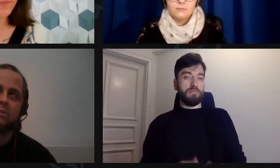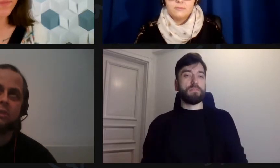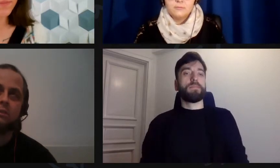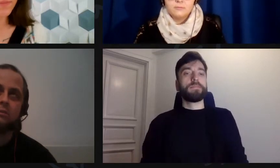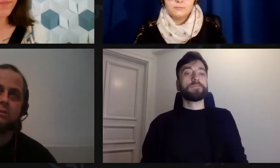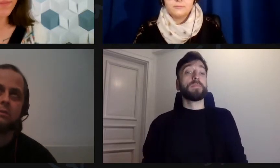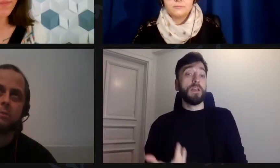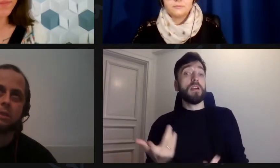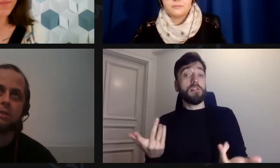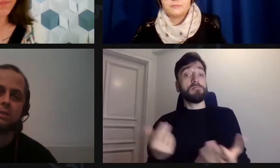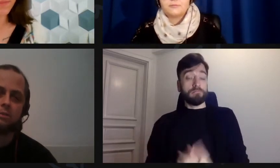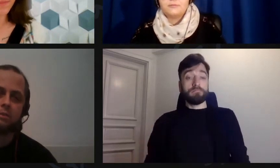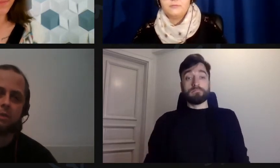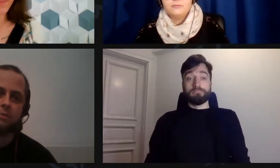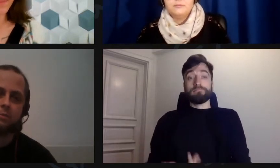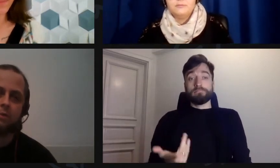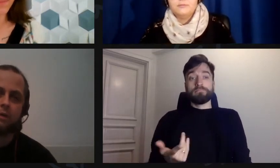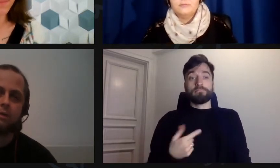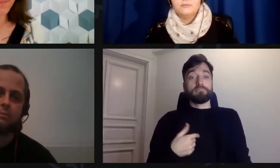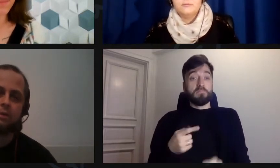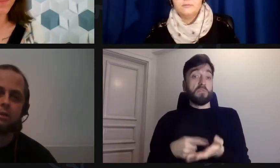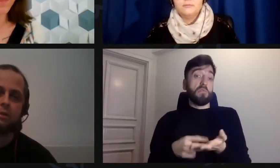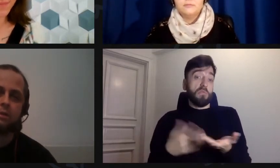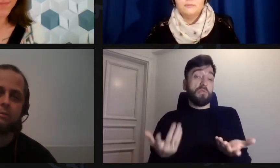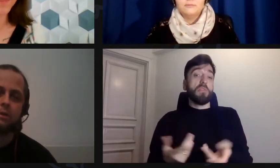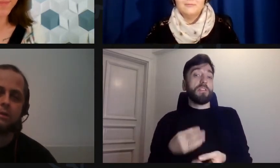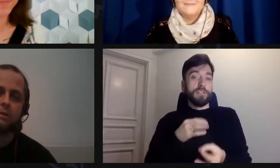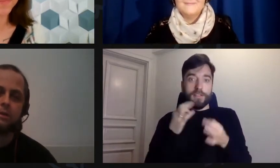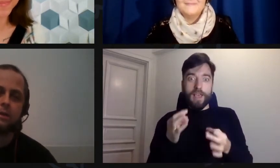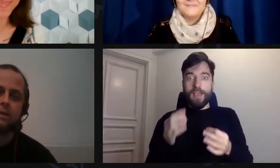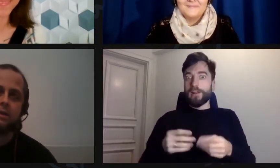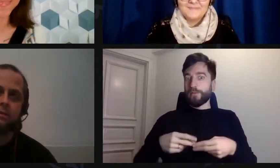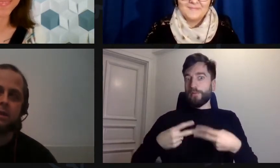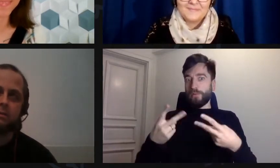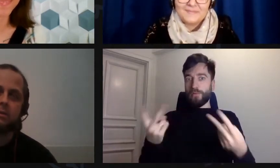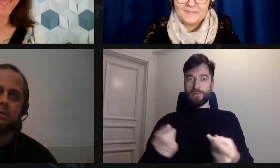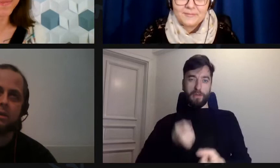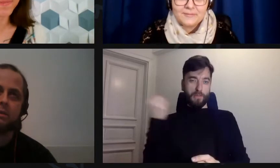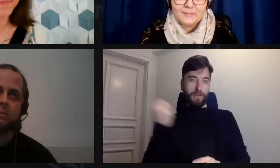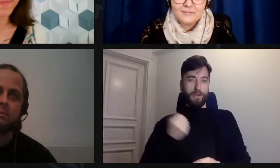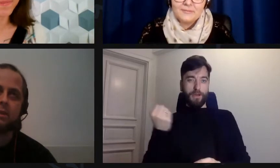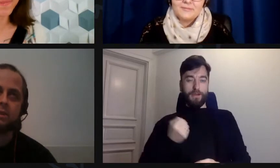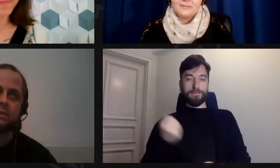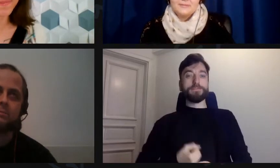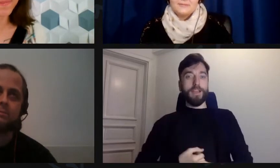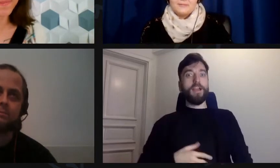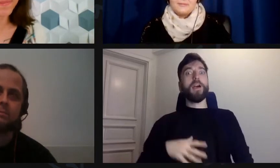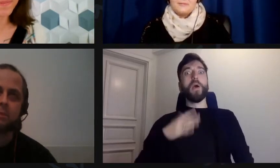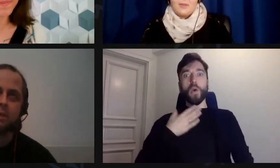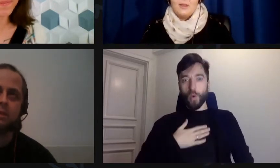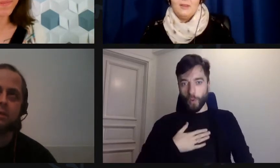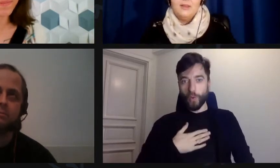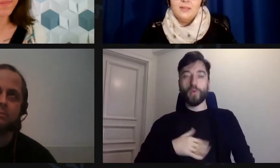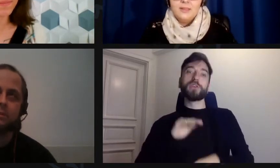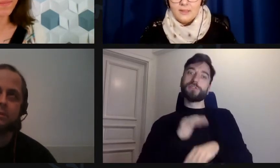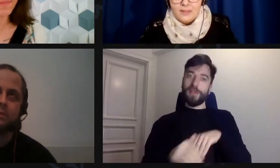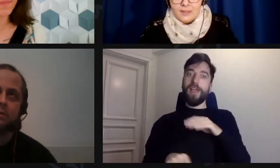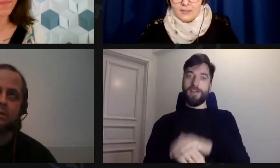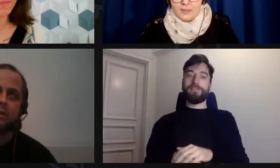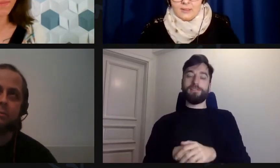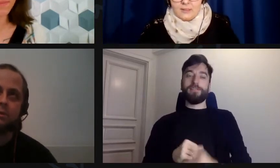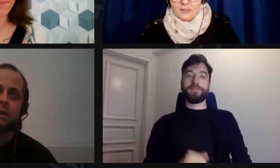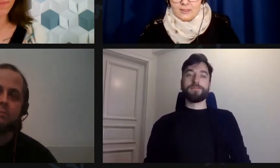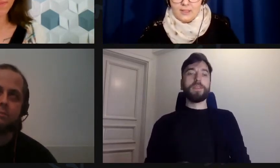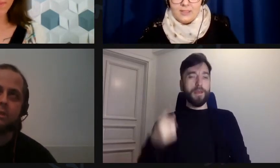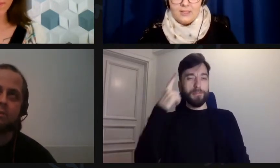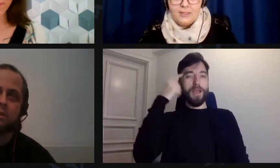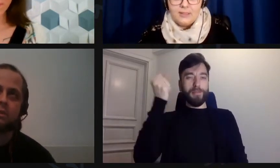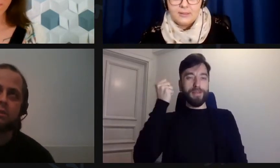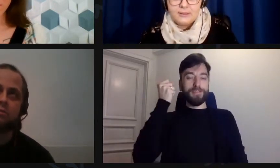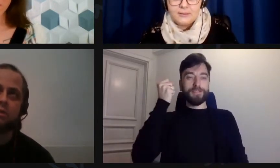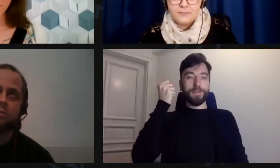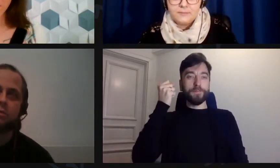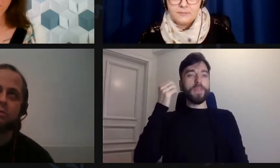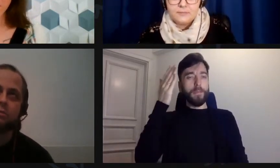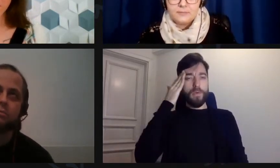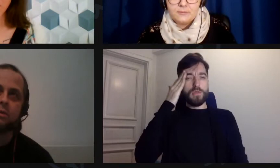Paweł – no właśnie to jest chyba tak, że jest coraz bardziej popularna. Ja mam tak, że pamiętam jak poznałem pedagogikę cyrku w ten sposób,